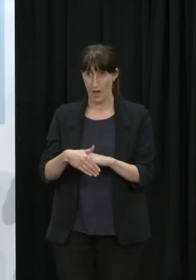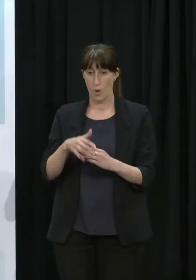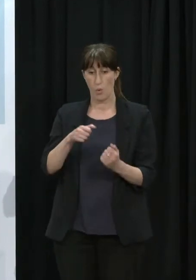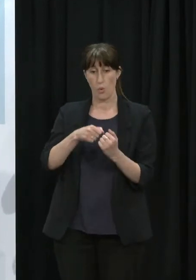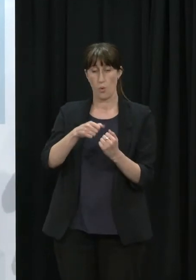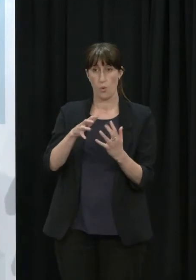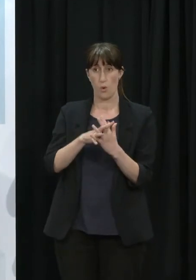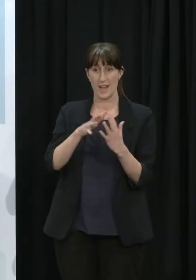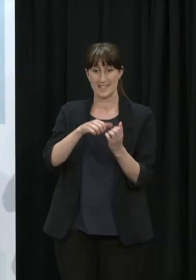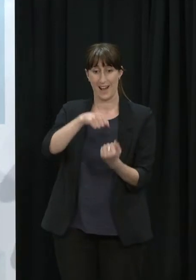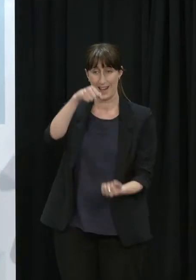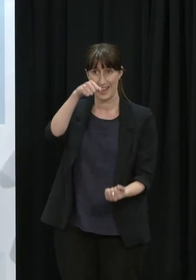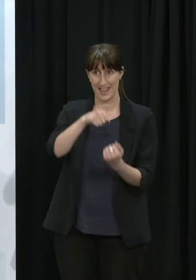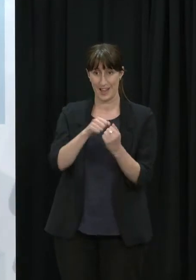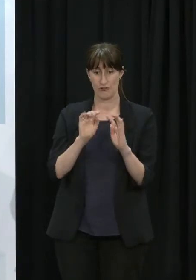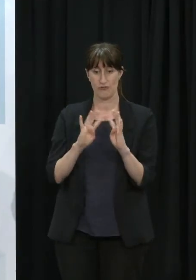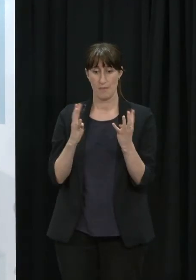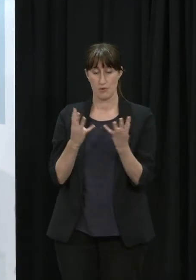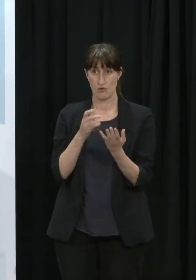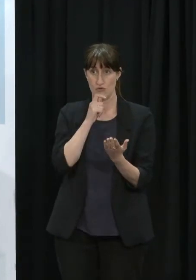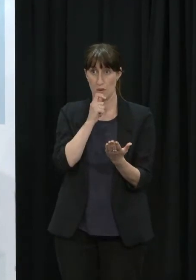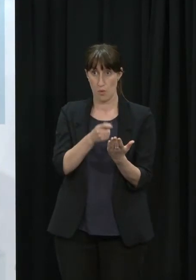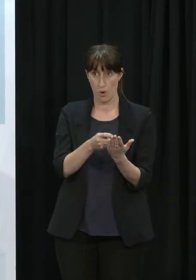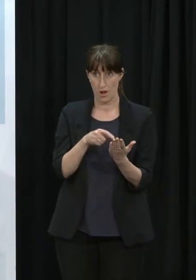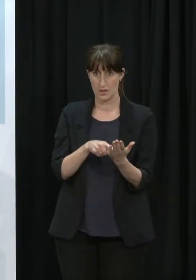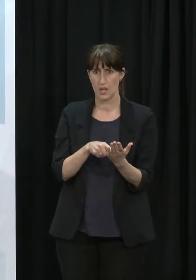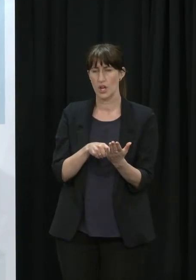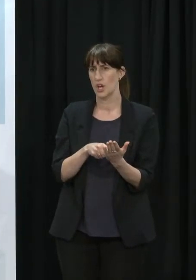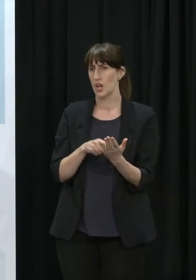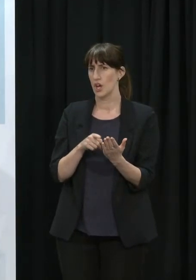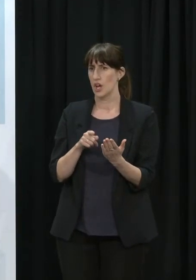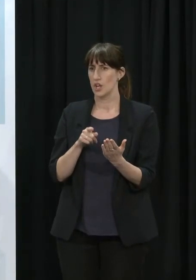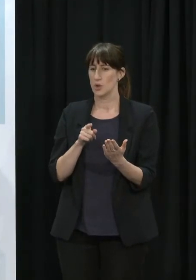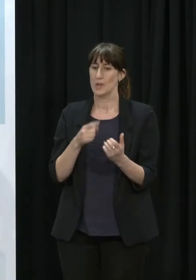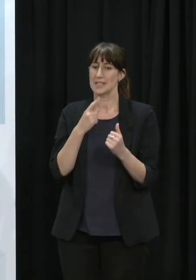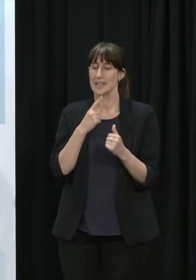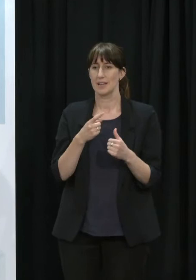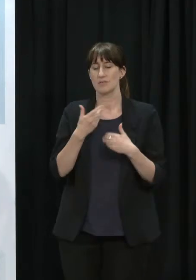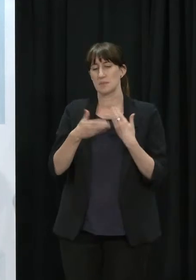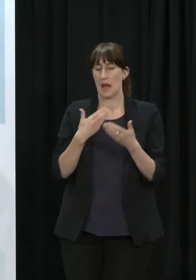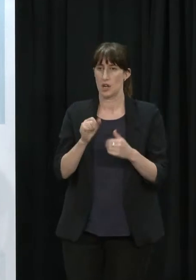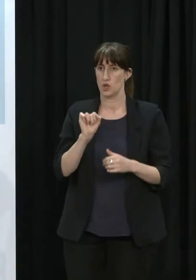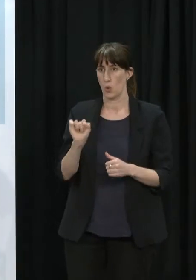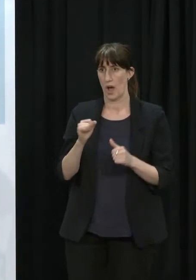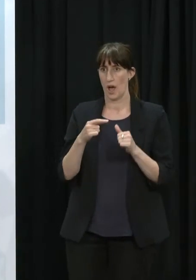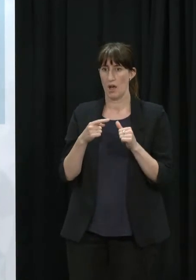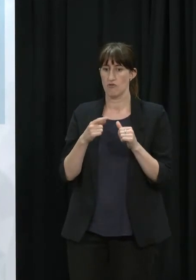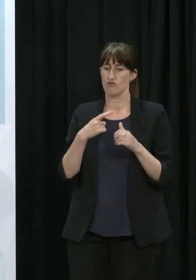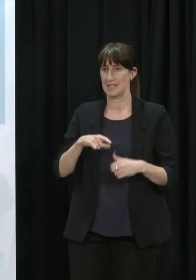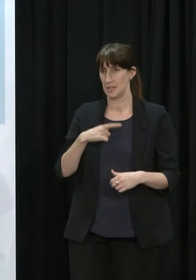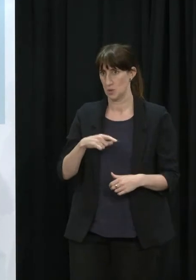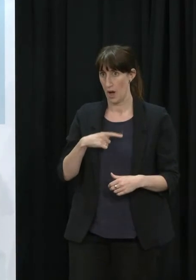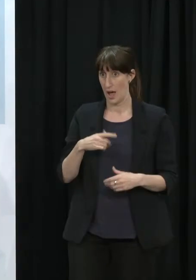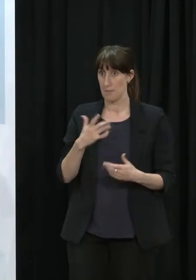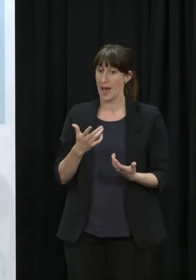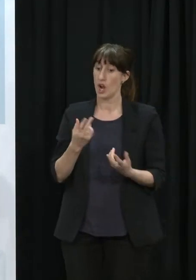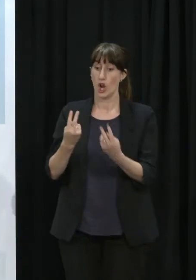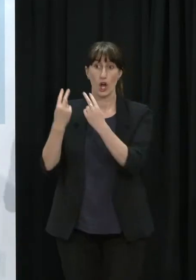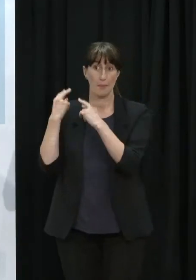atawhai.